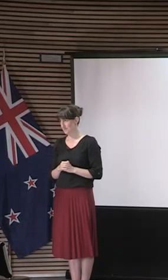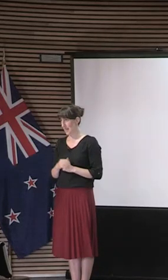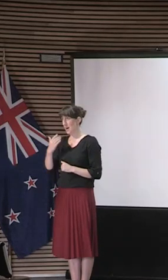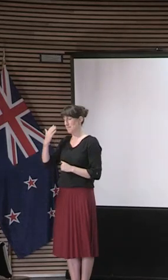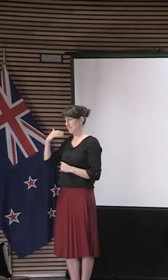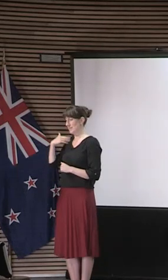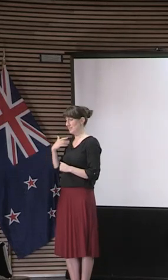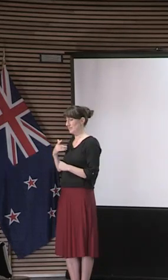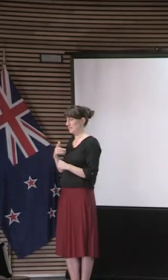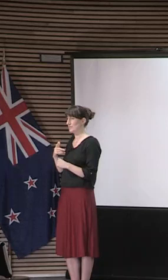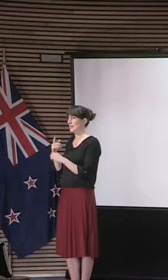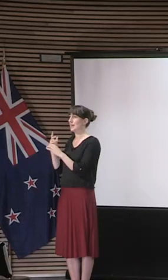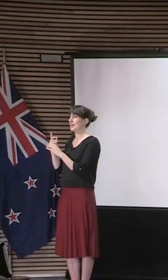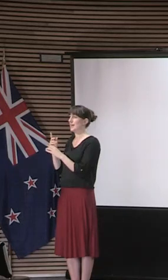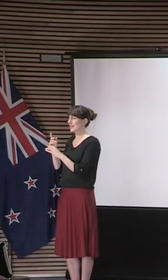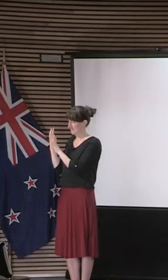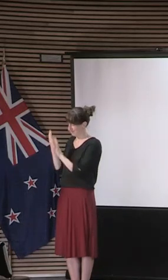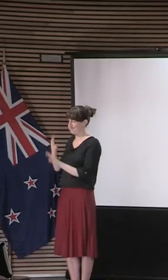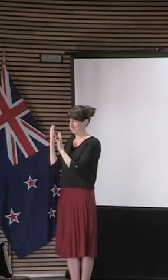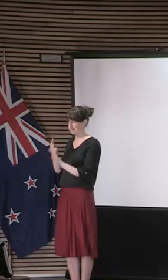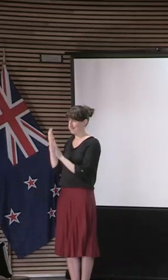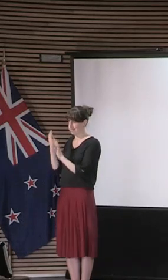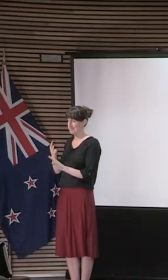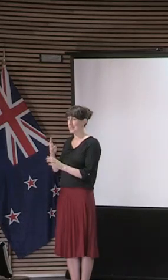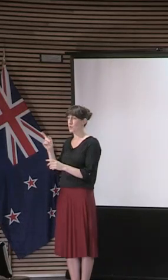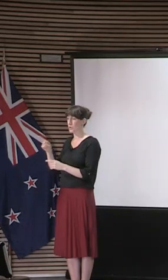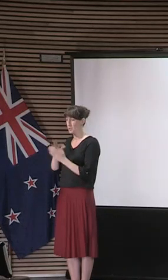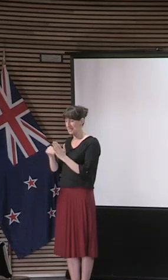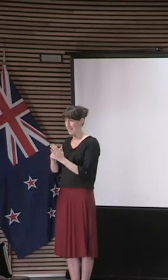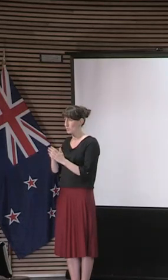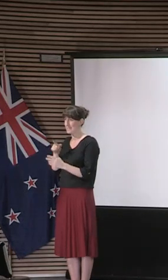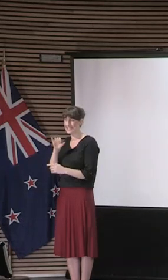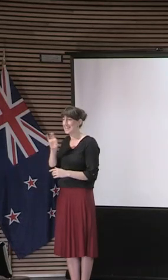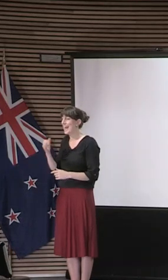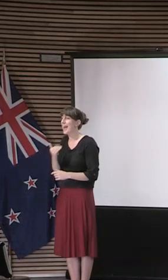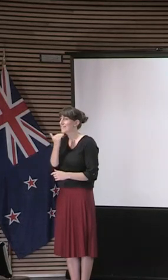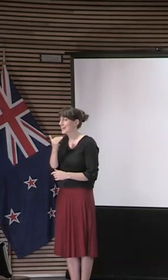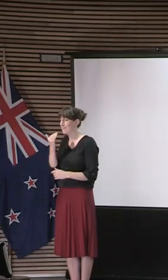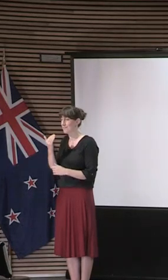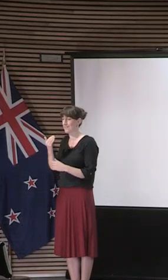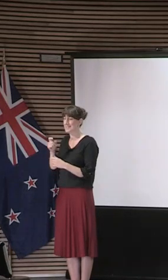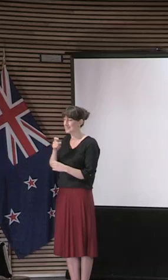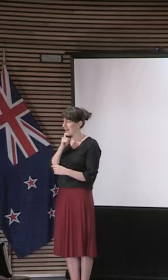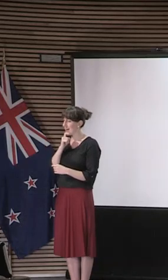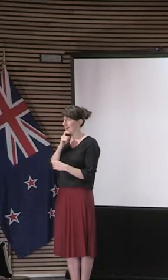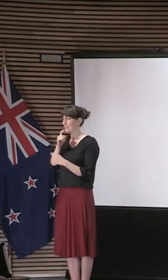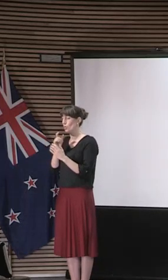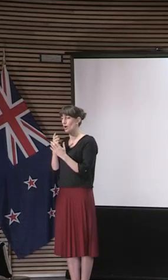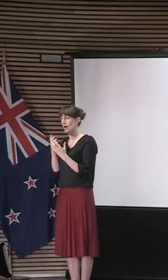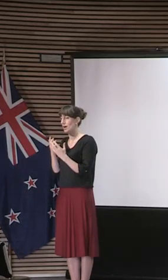kei a taatau waa whiriwhiri taapiri mo nga m Ki raro o mua ki reira. He tokorua tokorua anake. I kii tonu koe ko te meka kaore o matou ... E tika ana ko te putunga o te moni hei